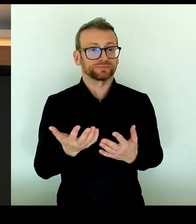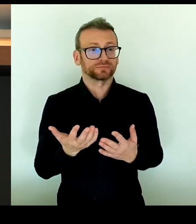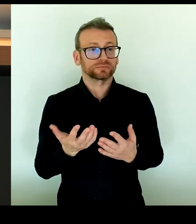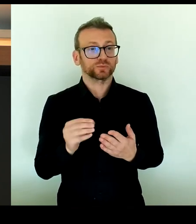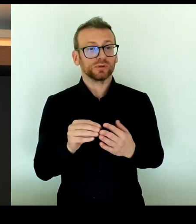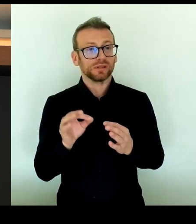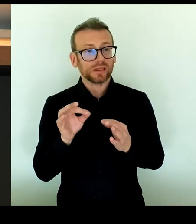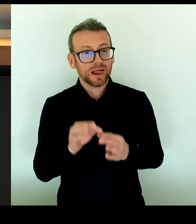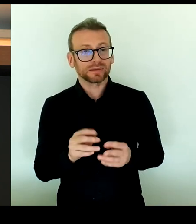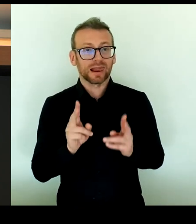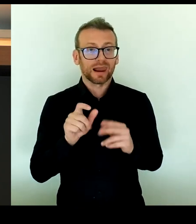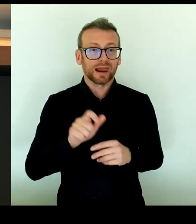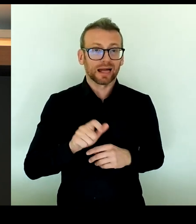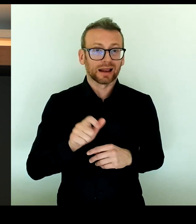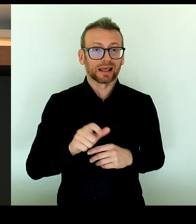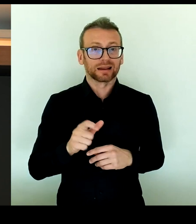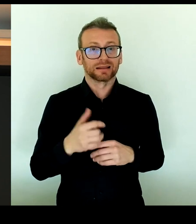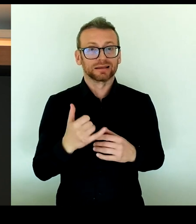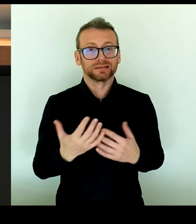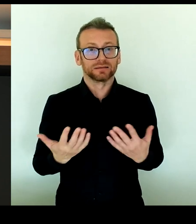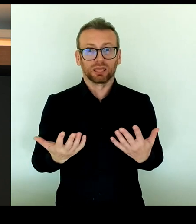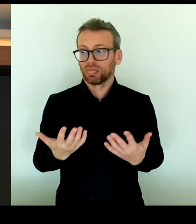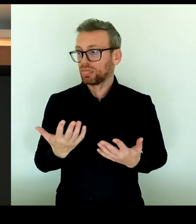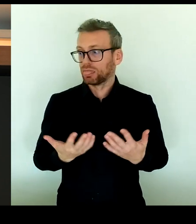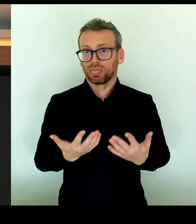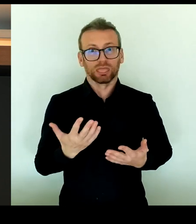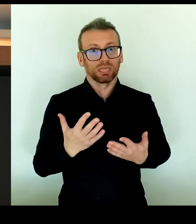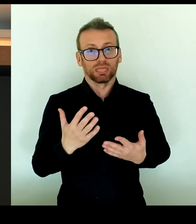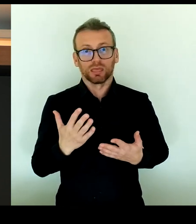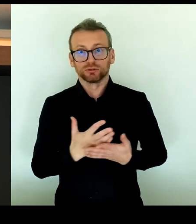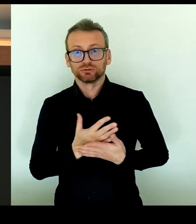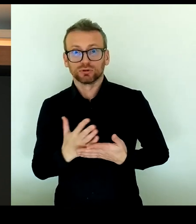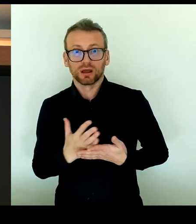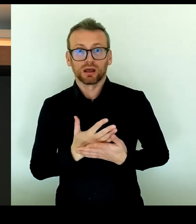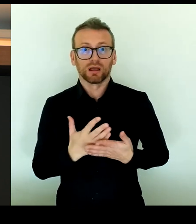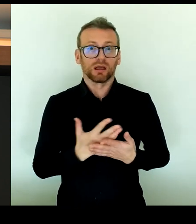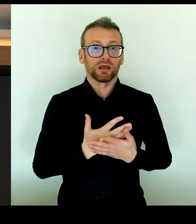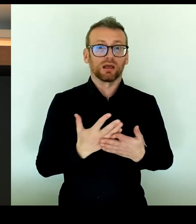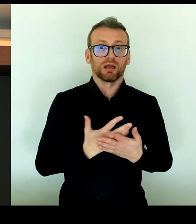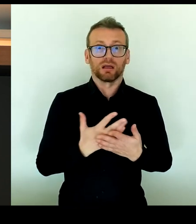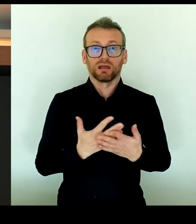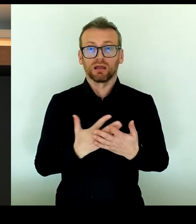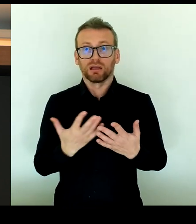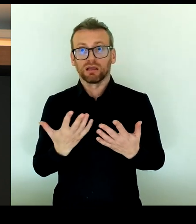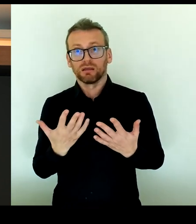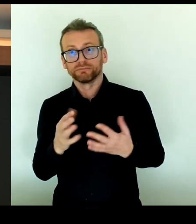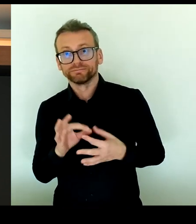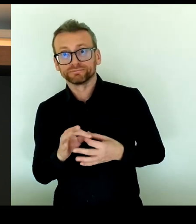als es darum ging rechtliche Regelungen für die Nutzung von digitalen Lehr- und Lernmethoden zu schaffen.